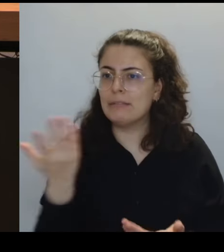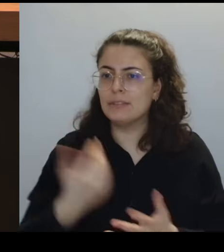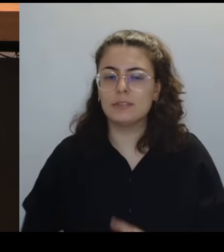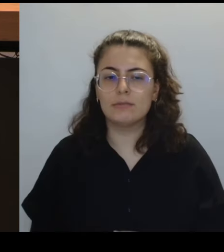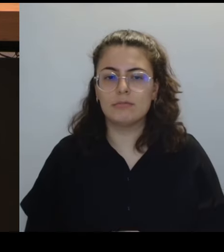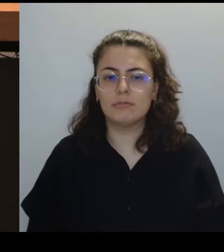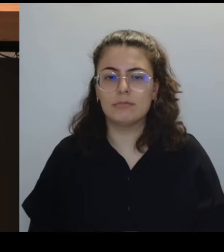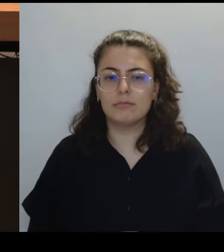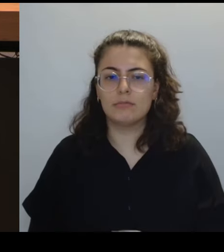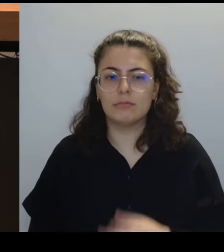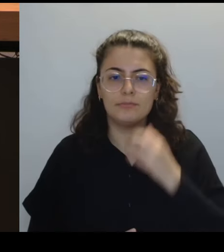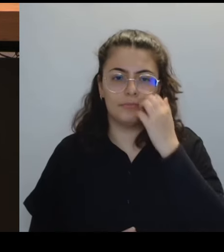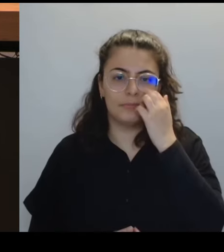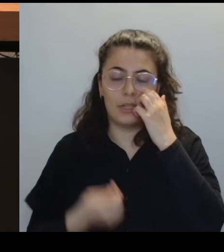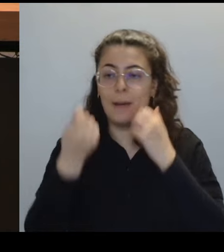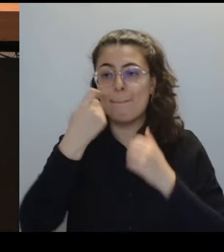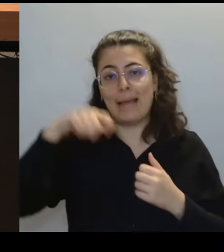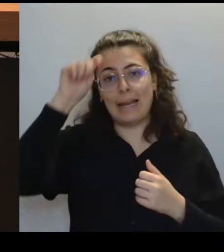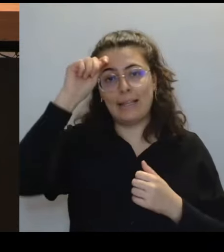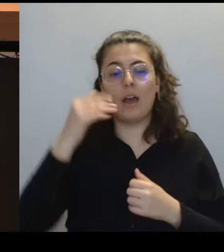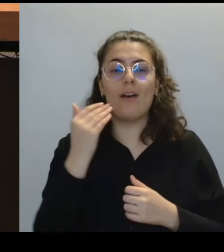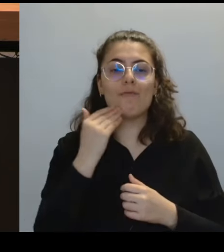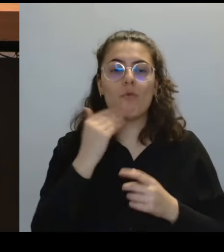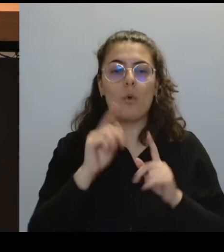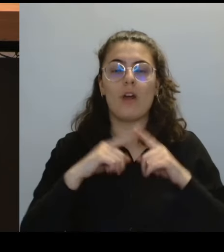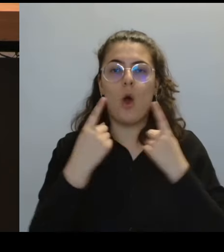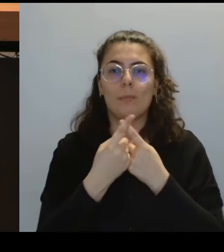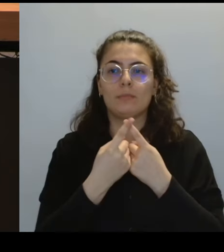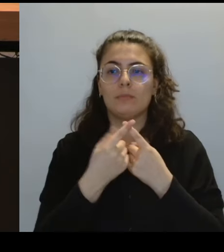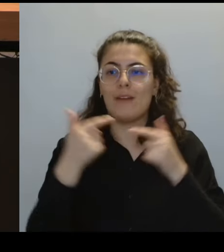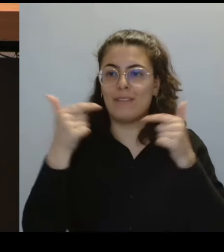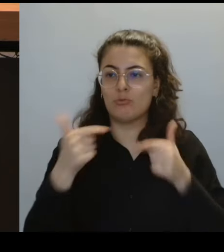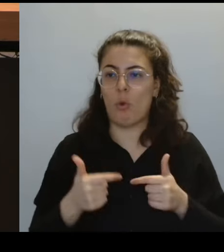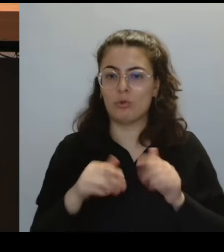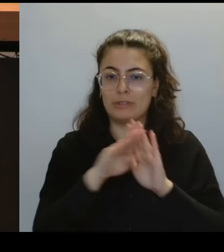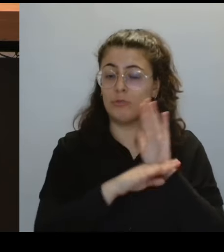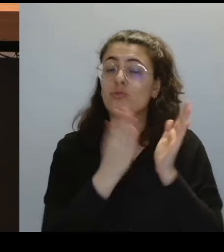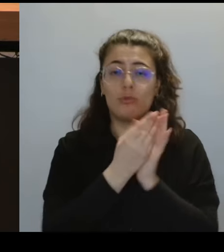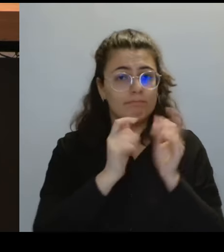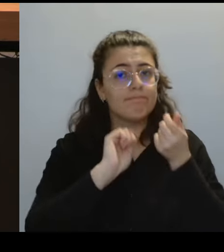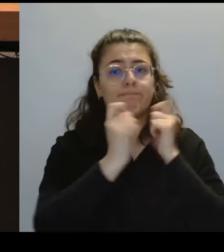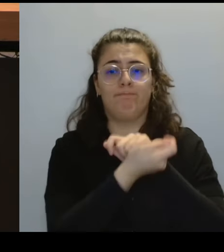wurde bereits geändert, so geändert, dass Frauen, die von Gewalt betroffen